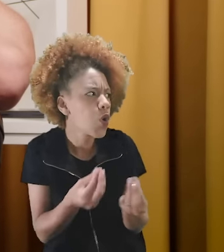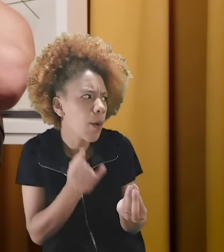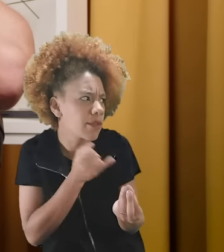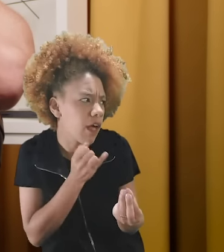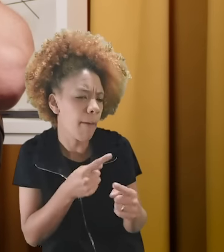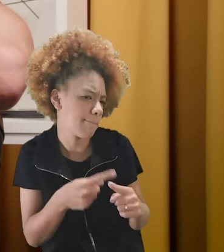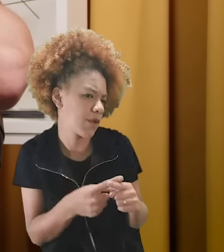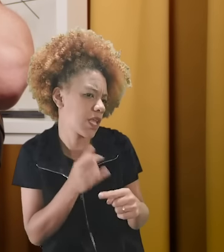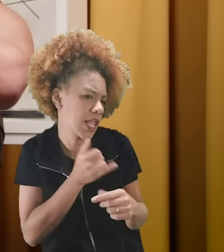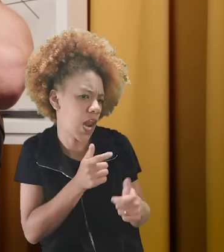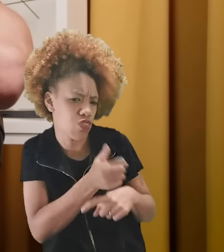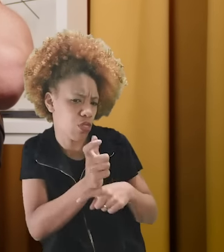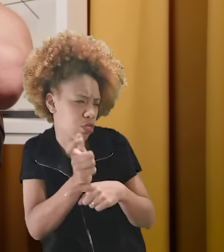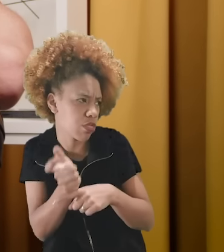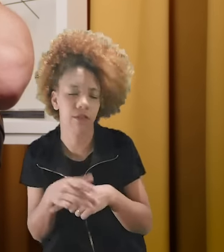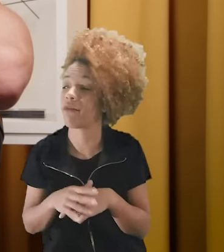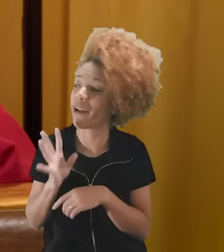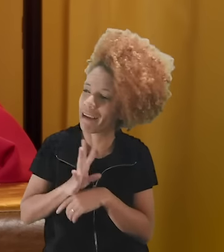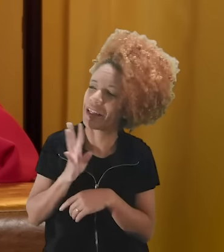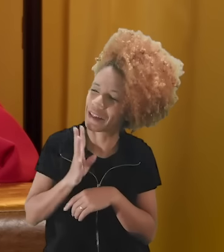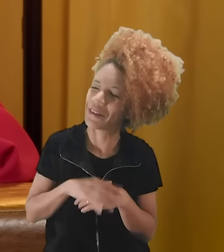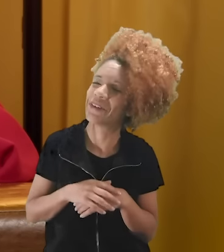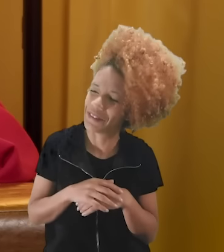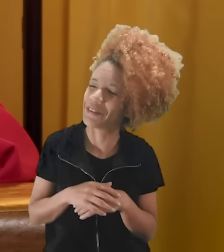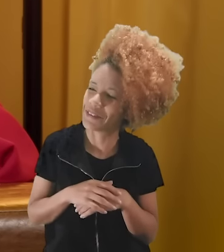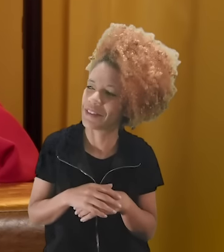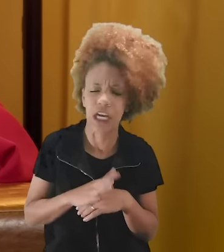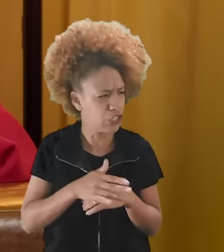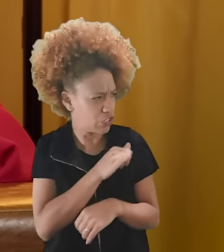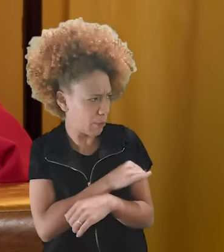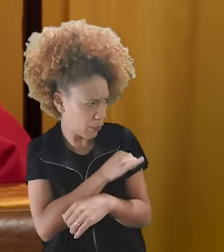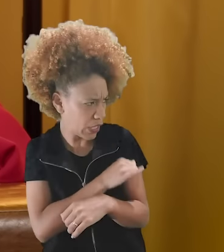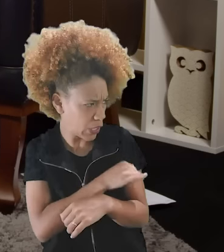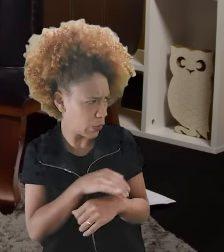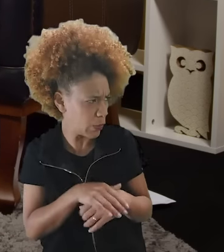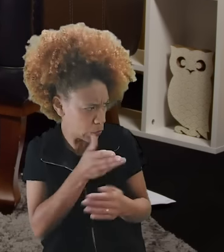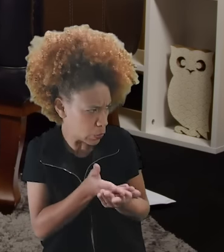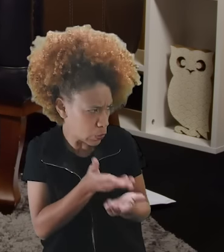isso porque você tá na tá narrando um tiroteio muito legal você já foi pro Rio já você estudou